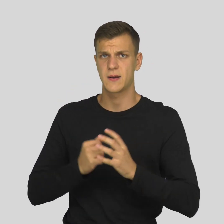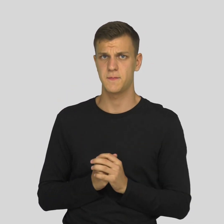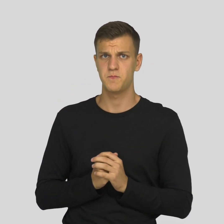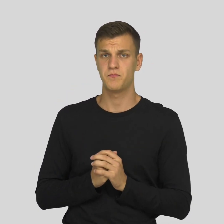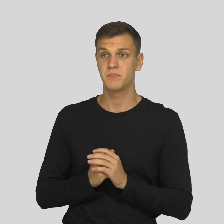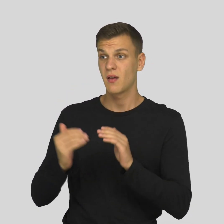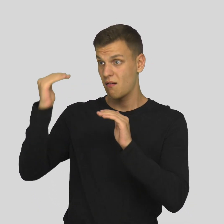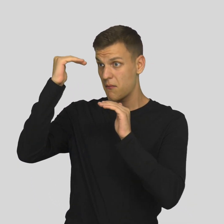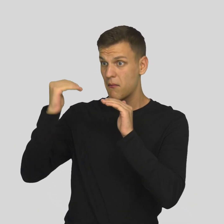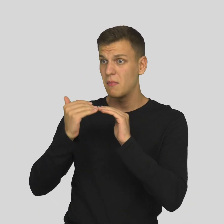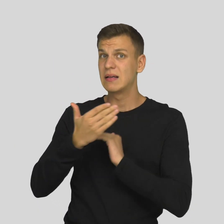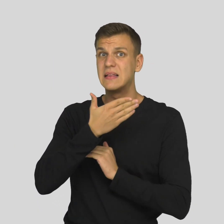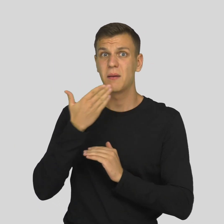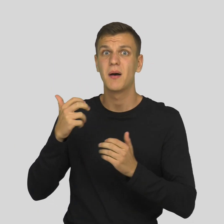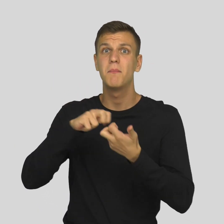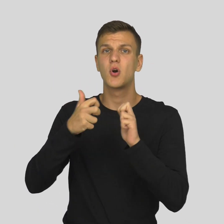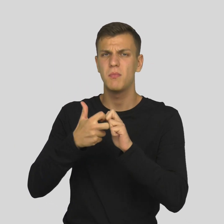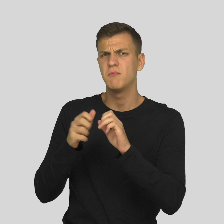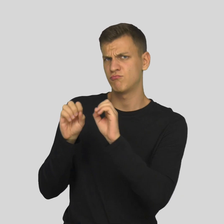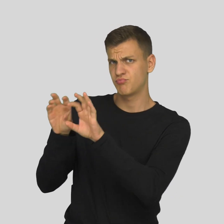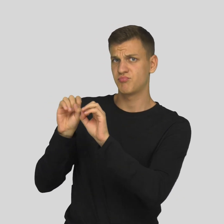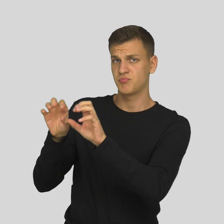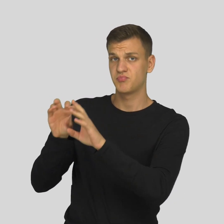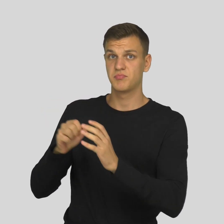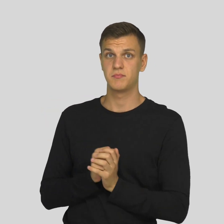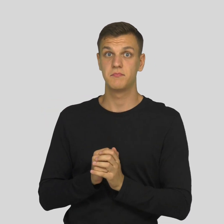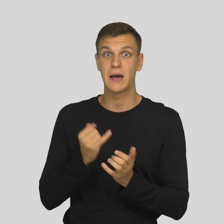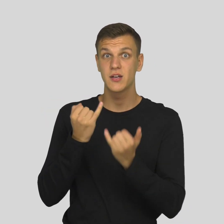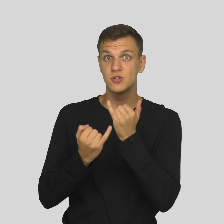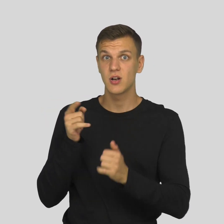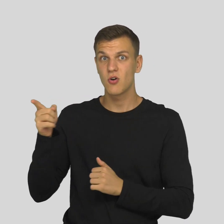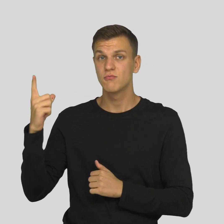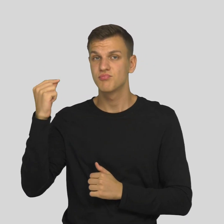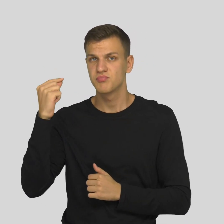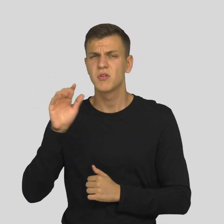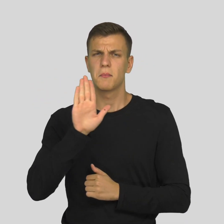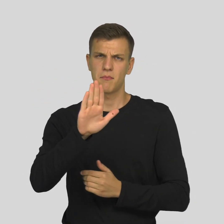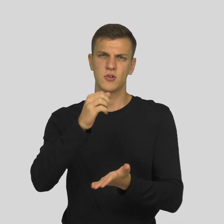oraz napisać co i dlaczego stanowi problem. Jeżeli mimo wszystko właściciel witryny nie zareaguje —